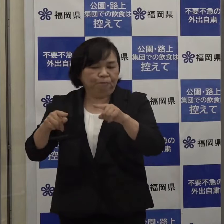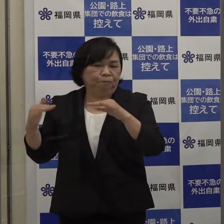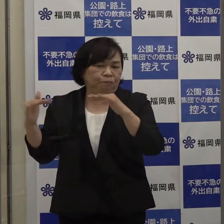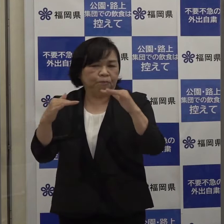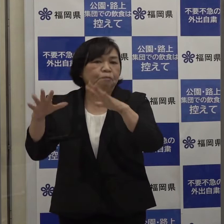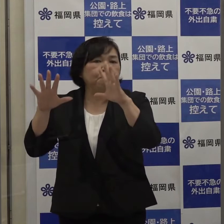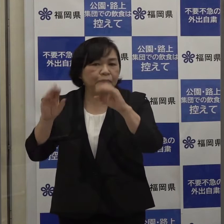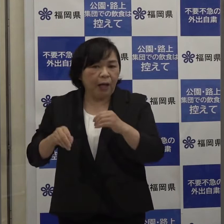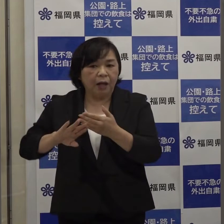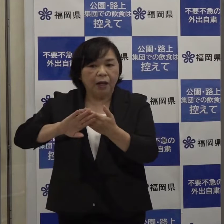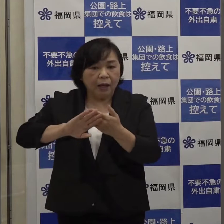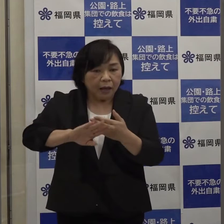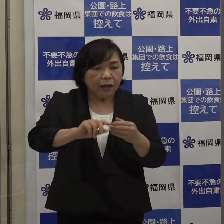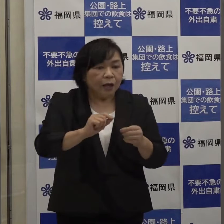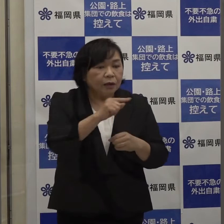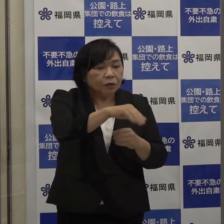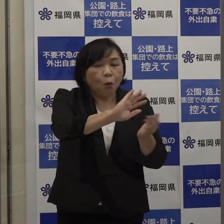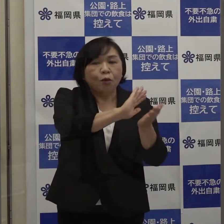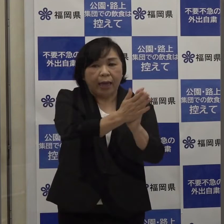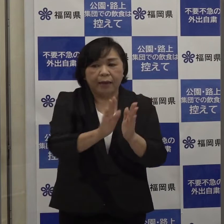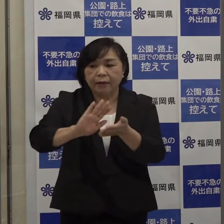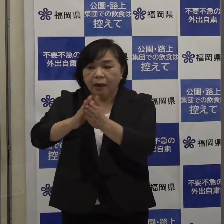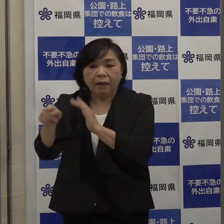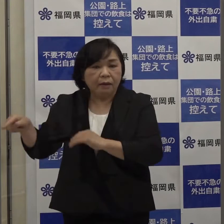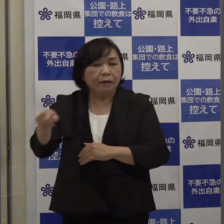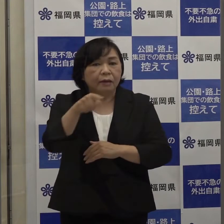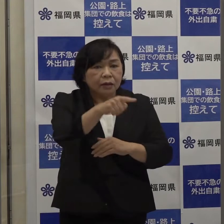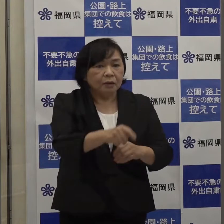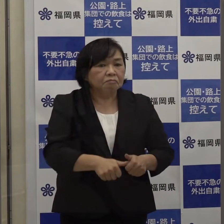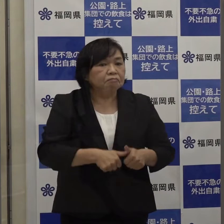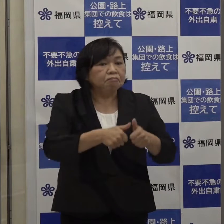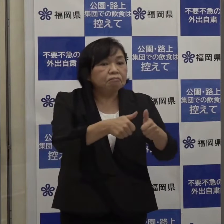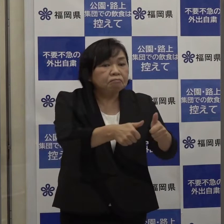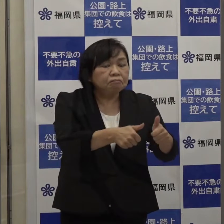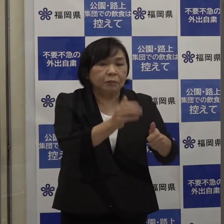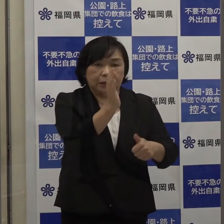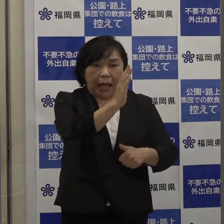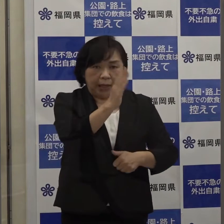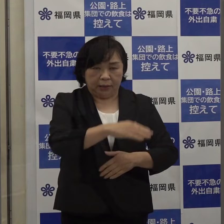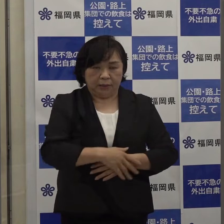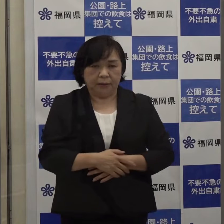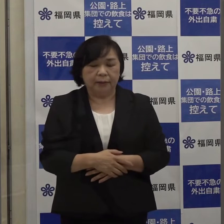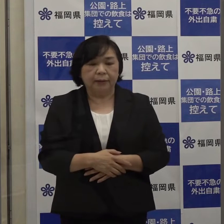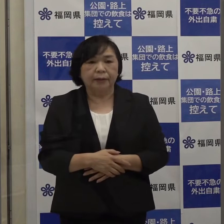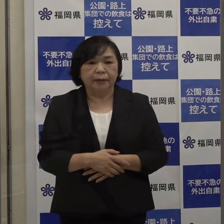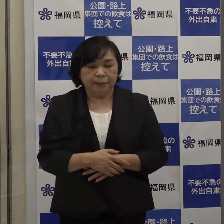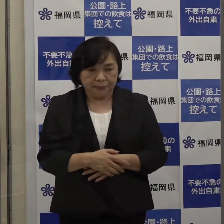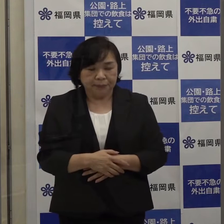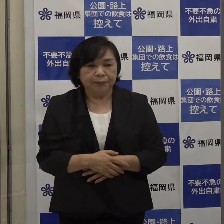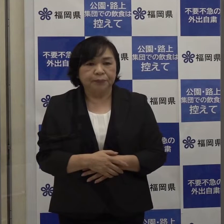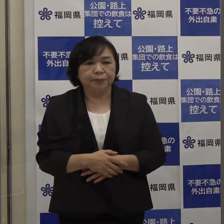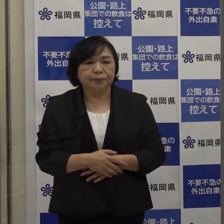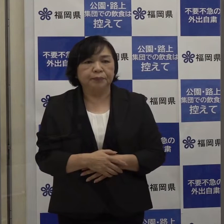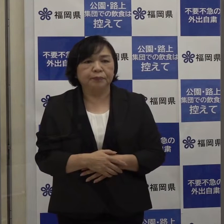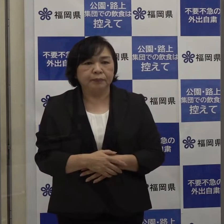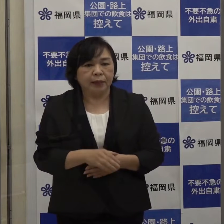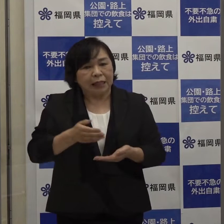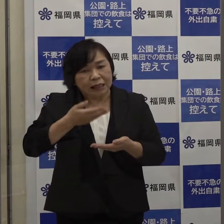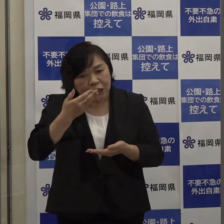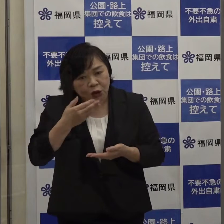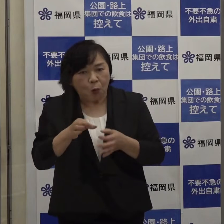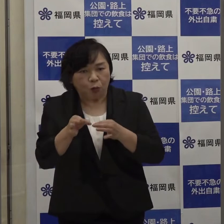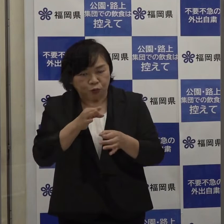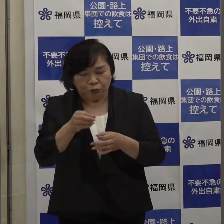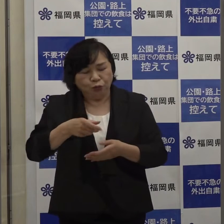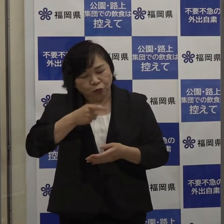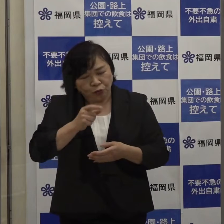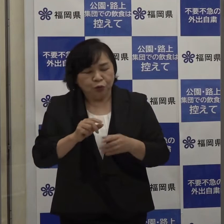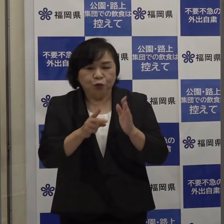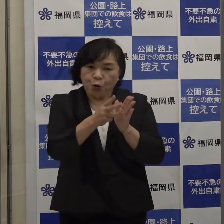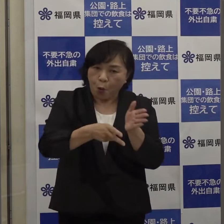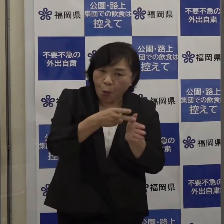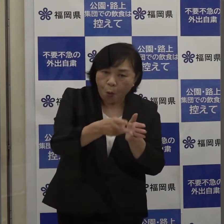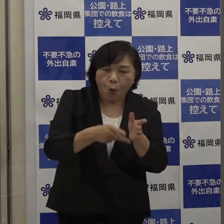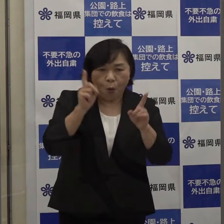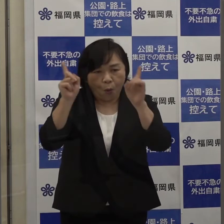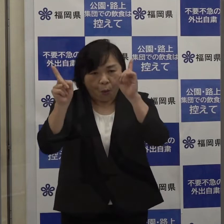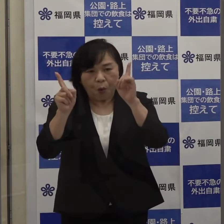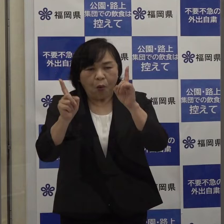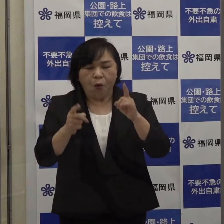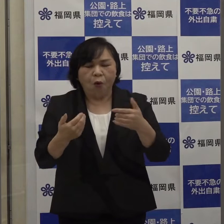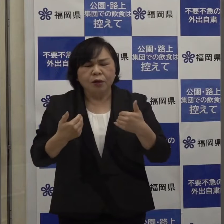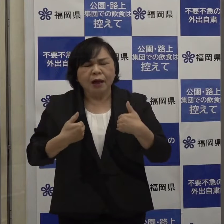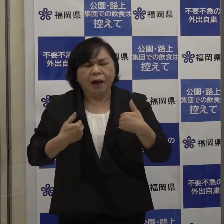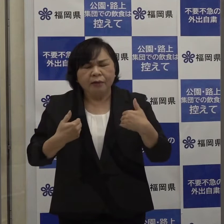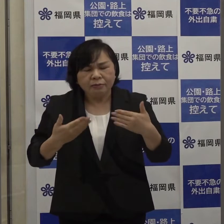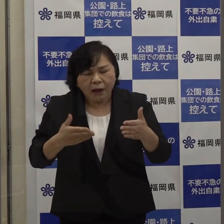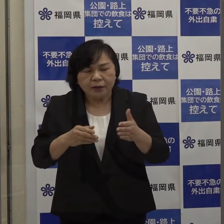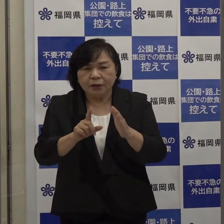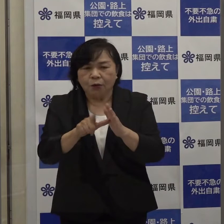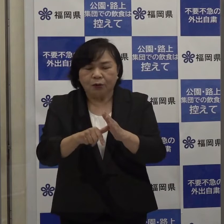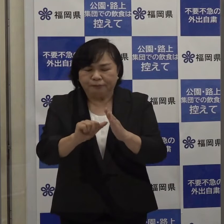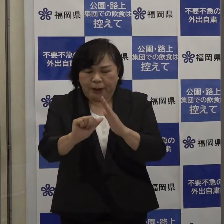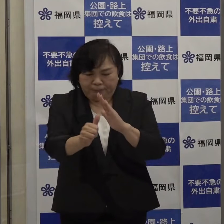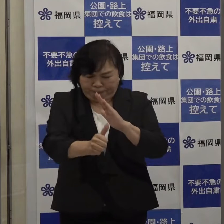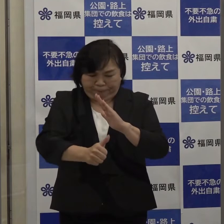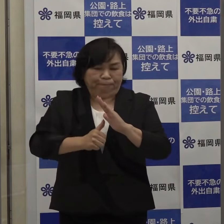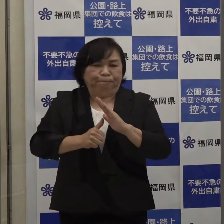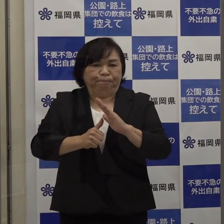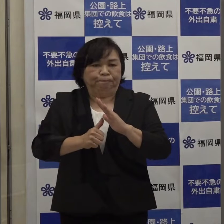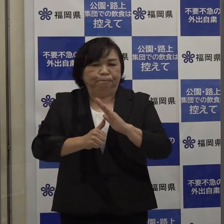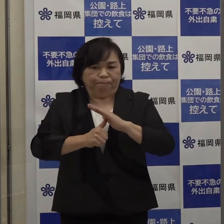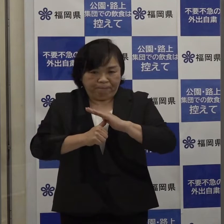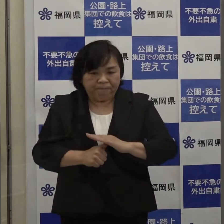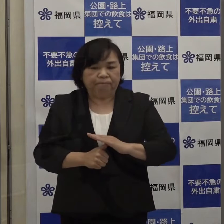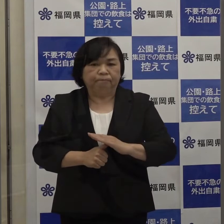県境をまたいで隣県など他県に 飲食あるいは旅行 そのような不要不急の移動は慎んでいただきたい